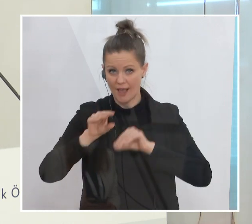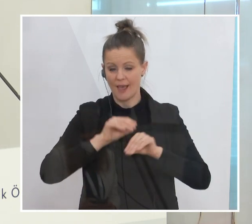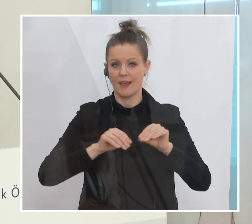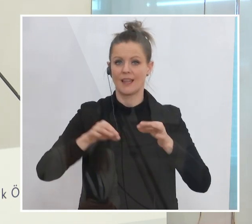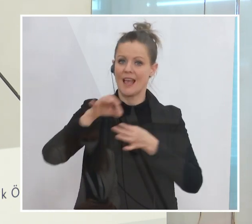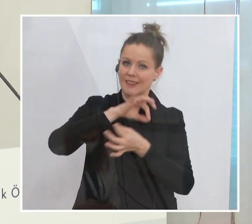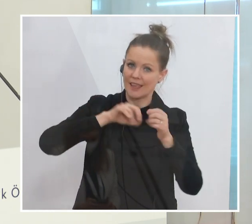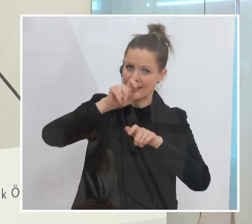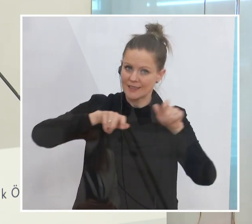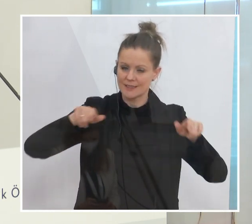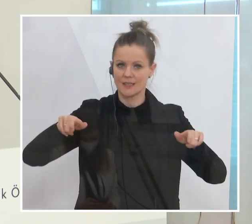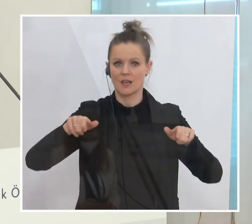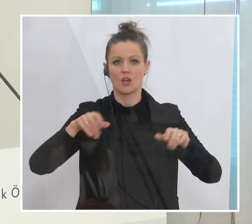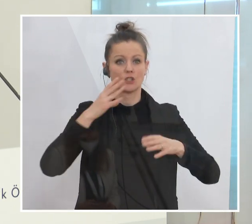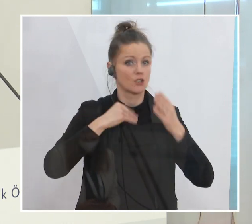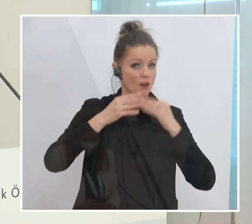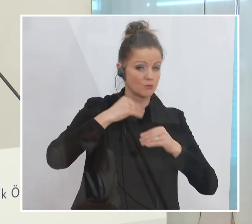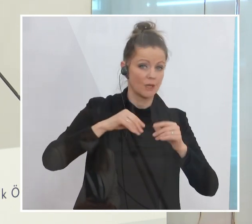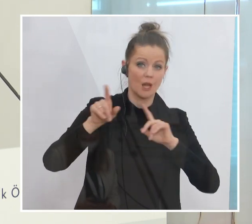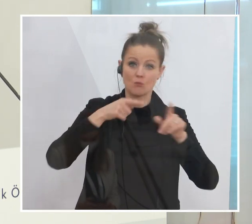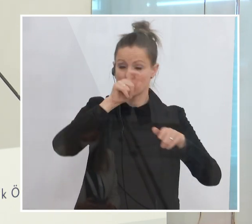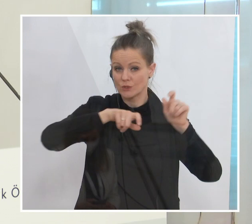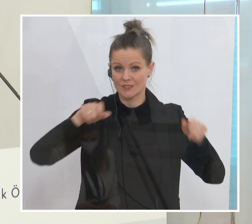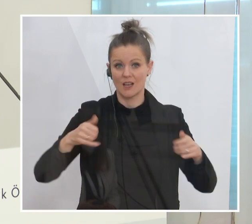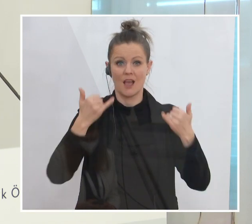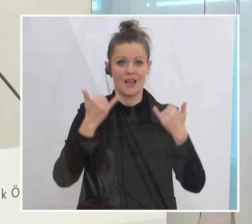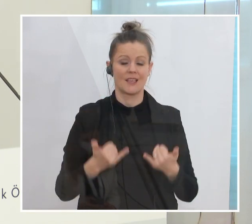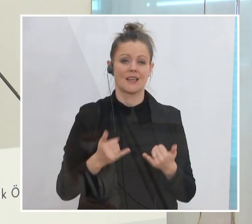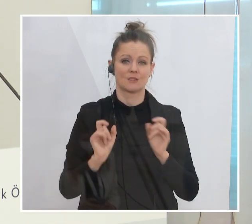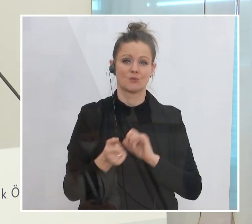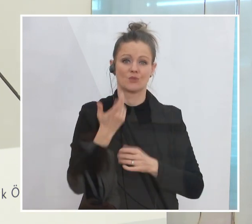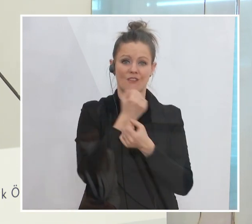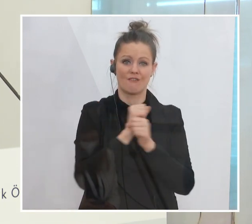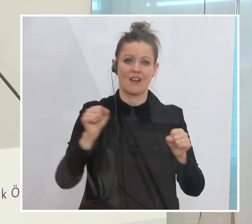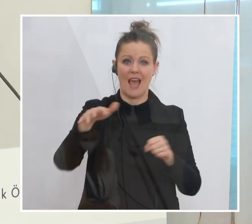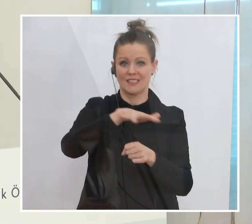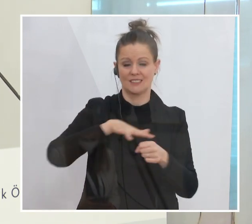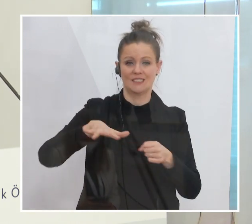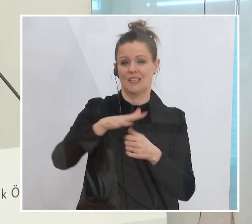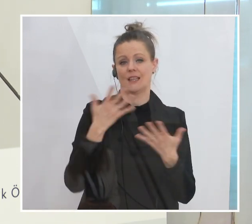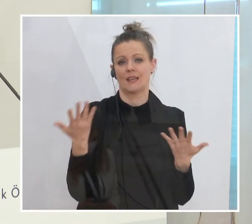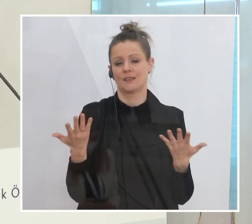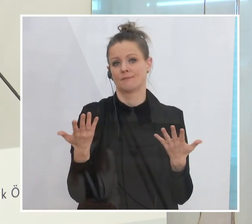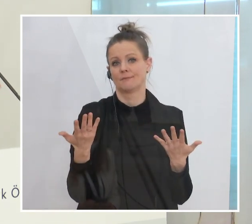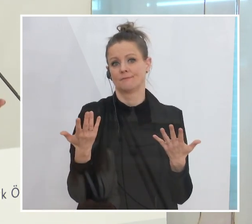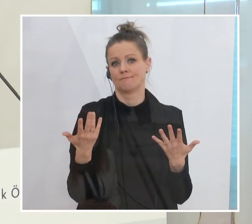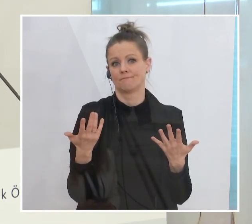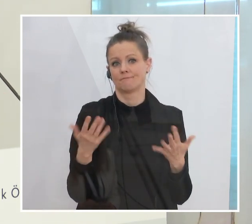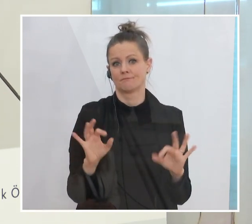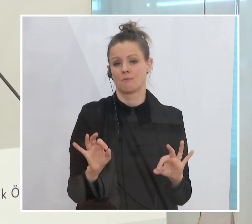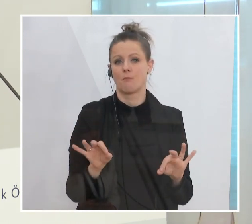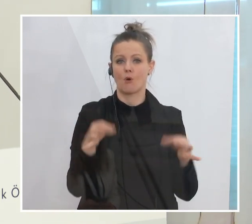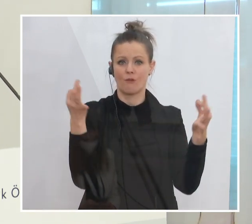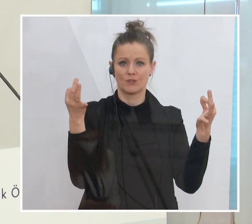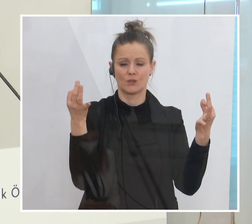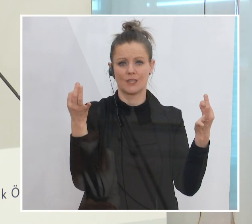die Schauspieler, die Musiker, gerade in der freien Szene oft professionelle Videos